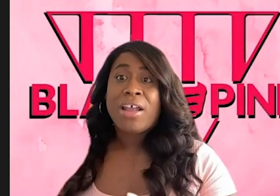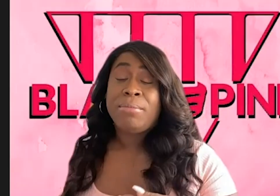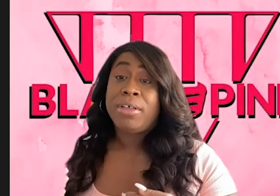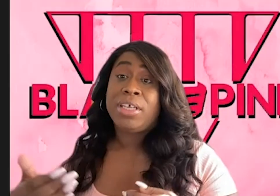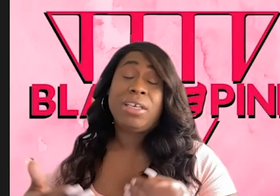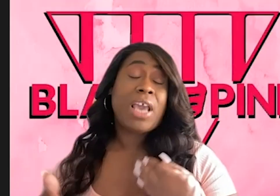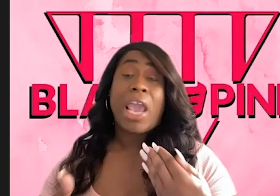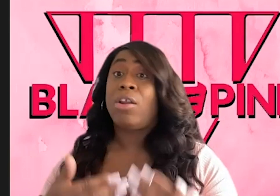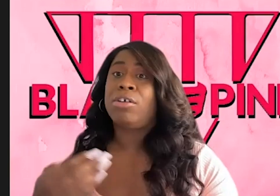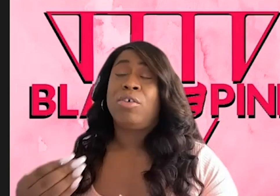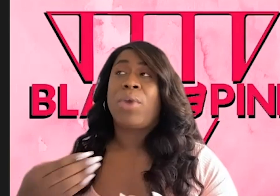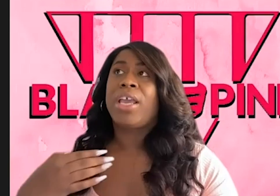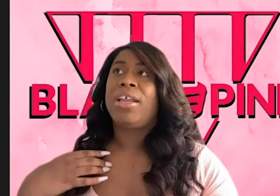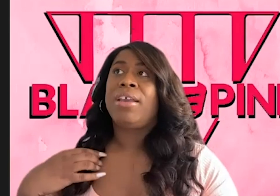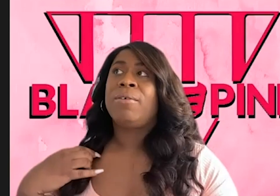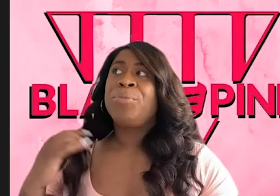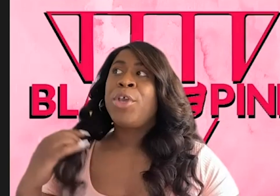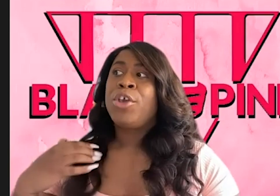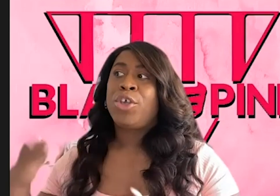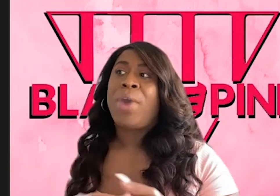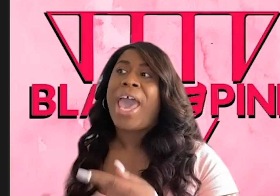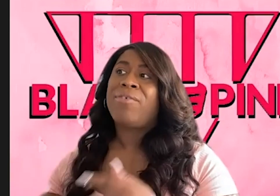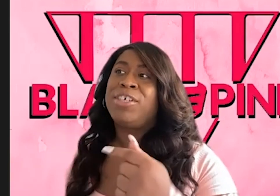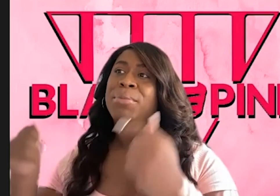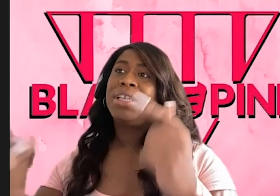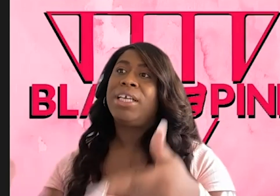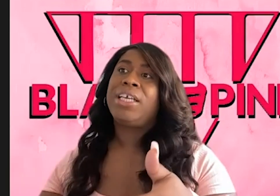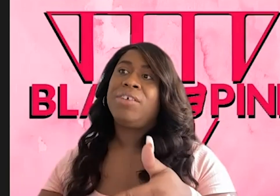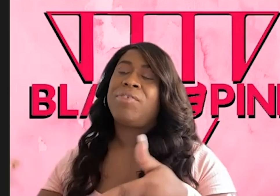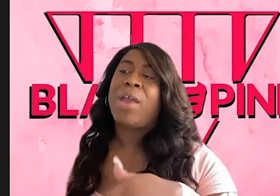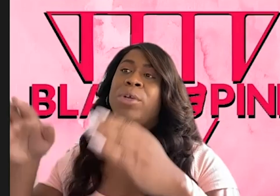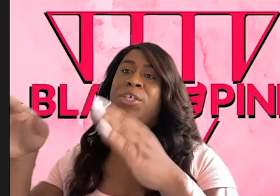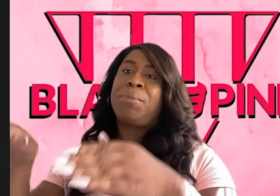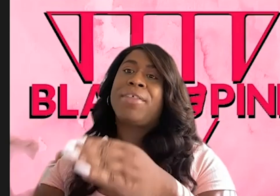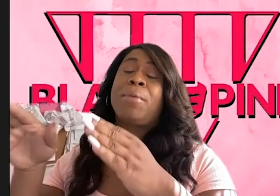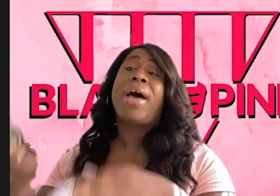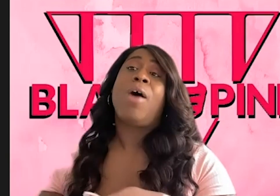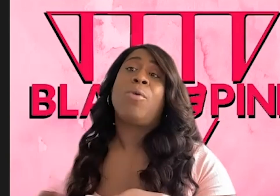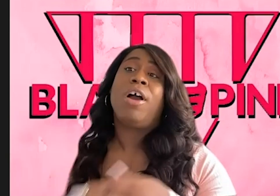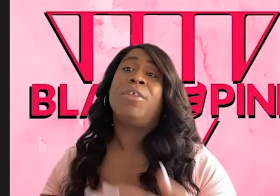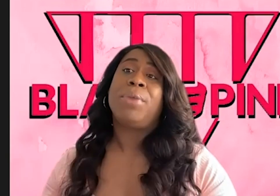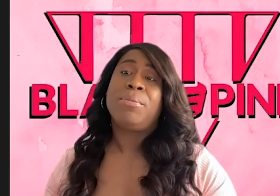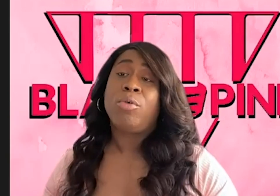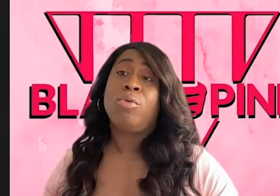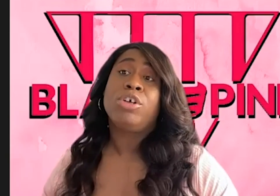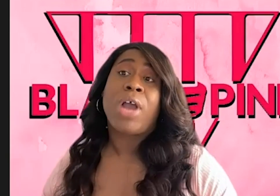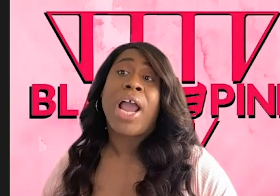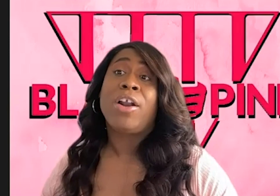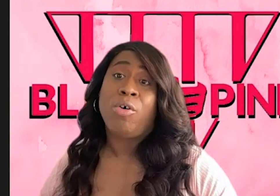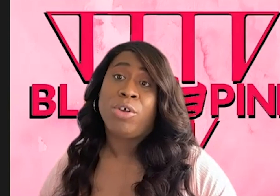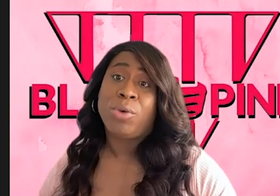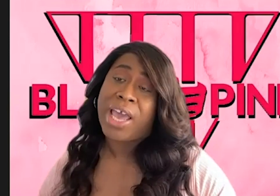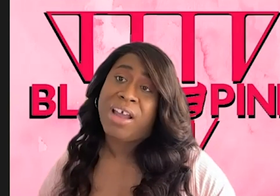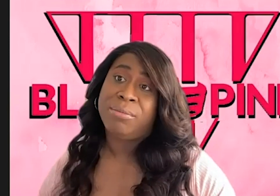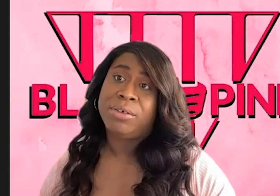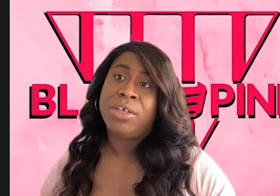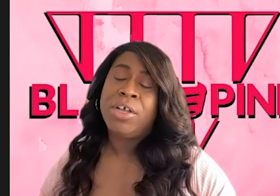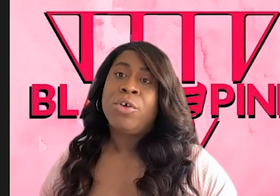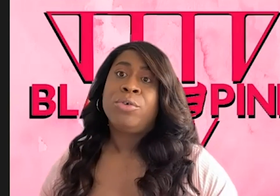con la responsabilidad y ademas de ajustar cuentas, hay que creer y respetar el poder de la gente que están tratando de hacerte responsable,